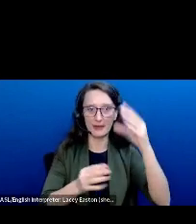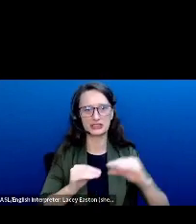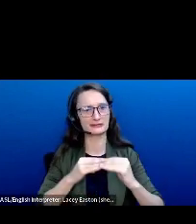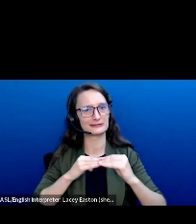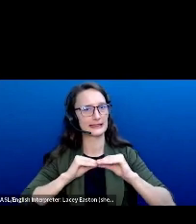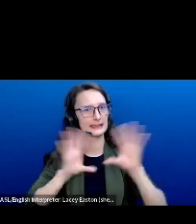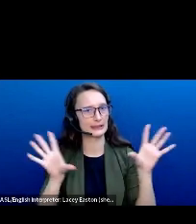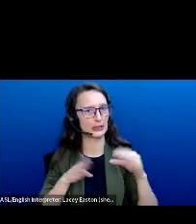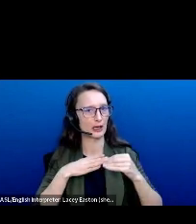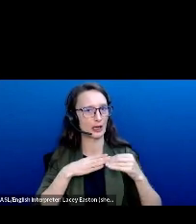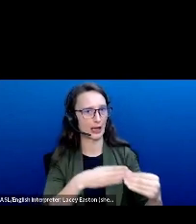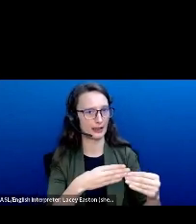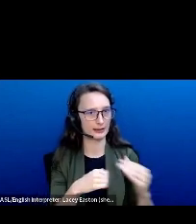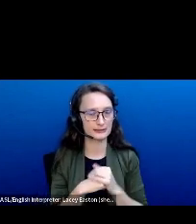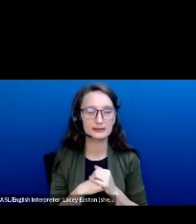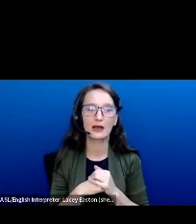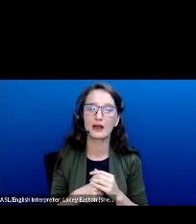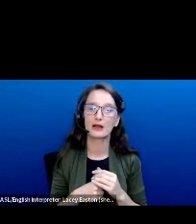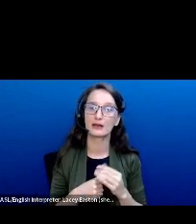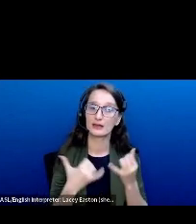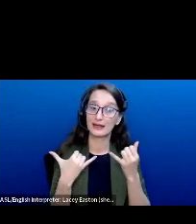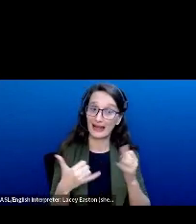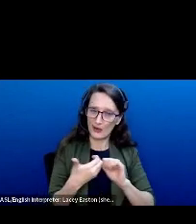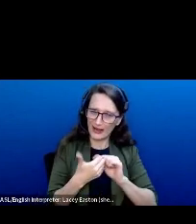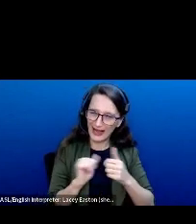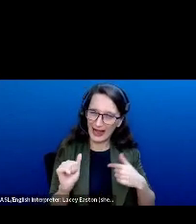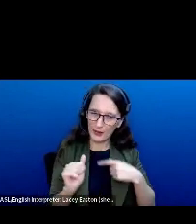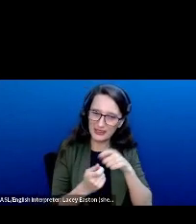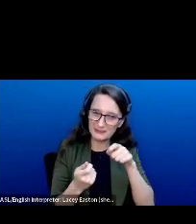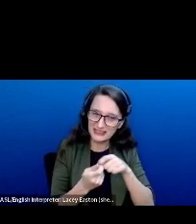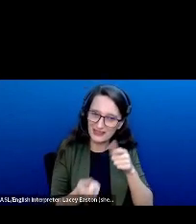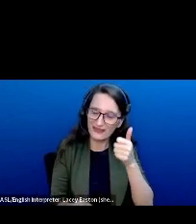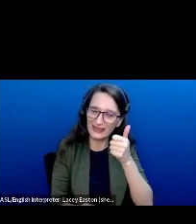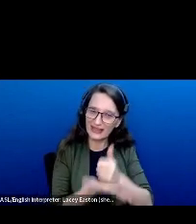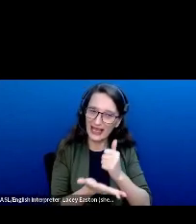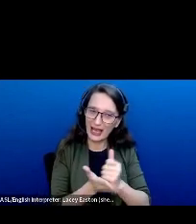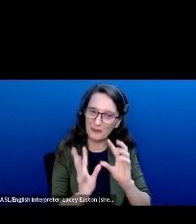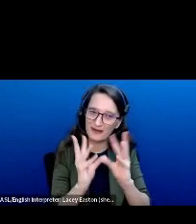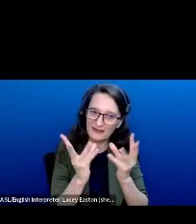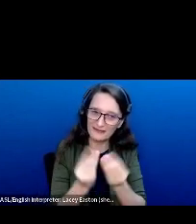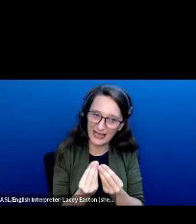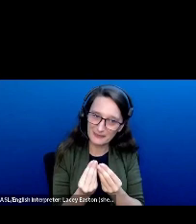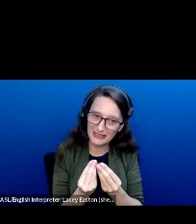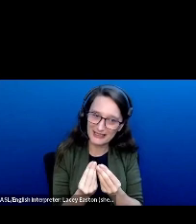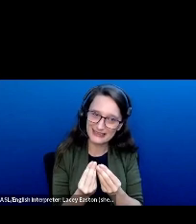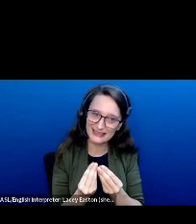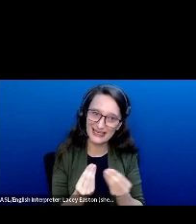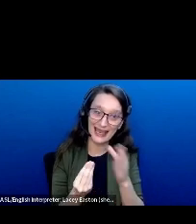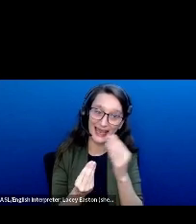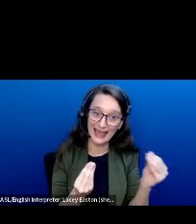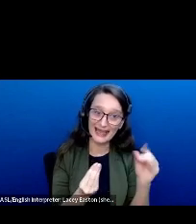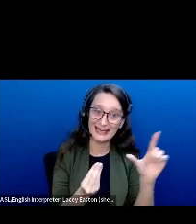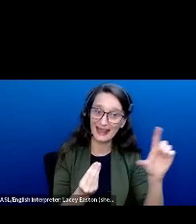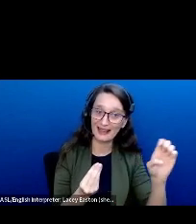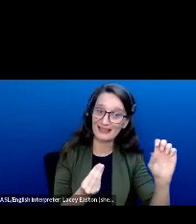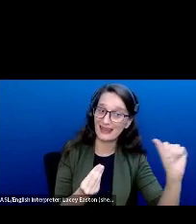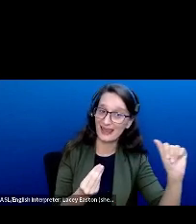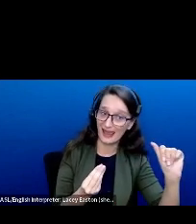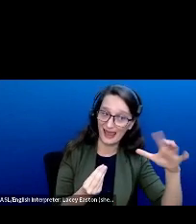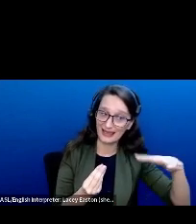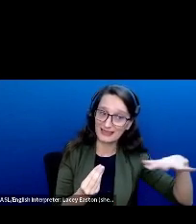compartir cómo ayudamos específicamente a las familias y a las agencias educativas locales (LEA) que